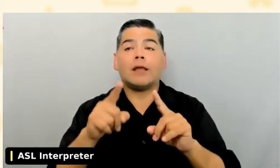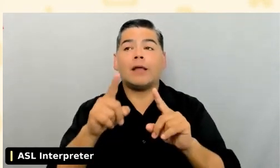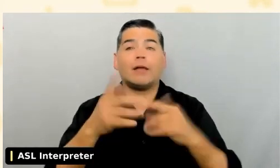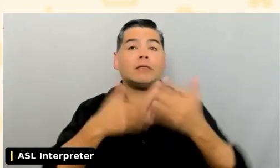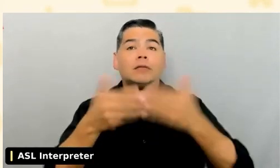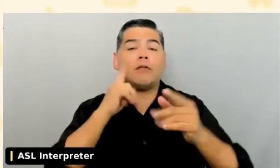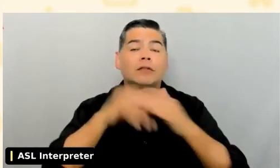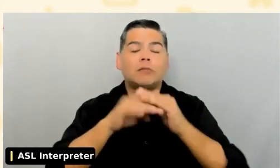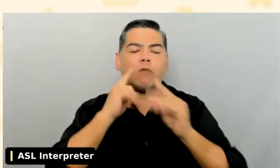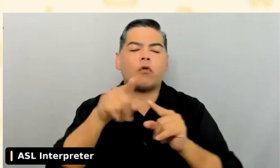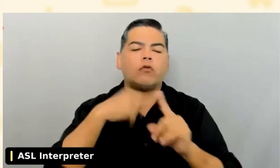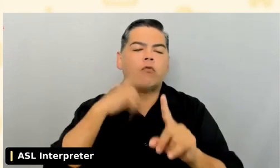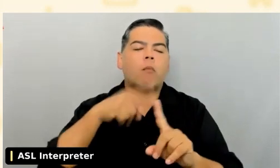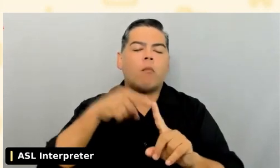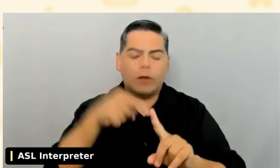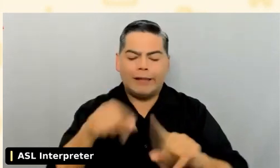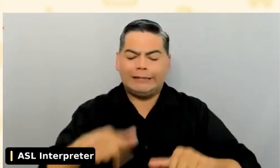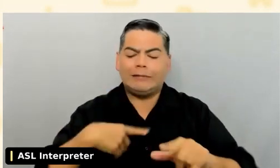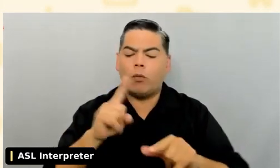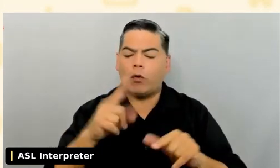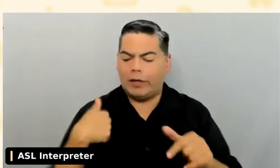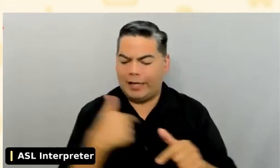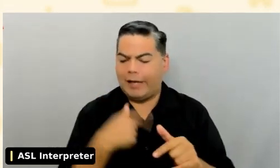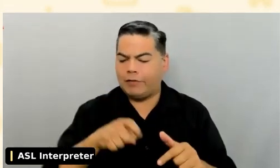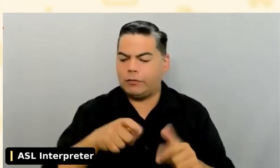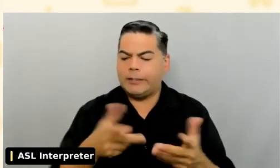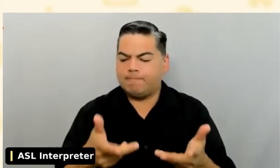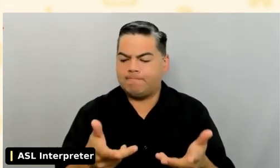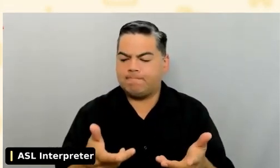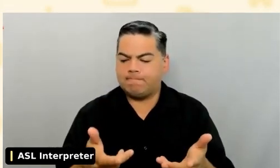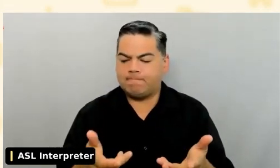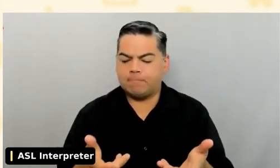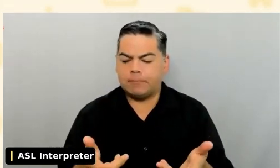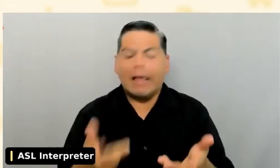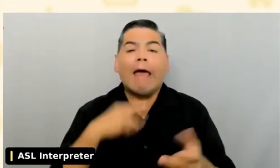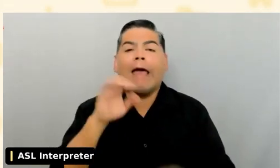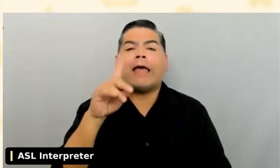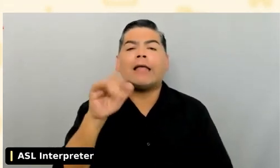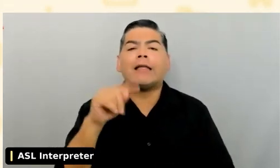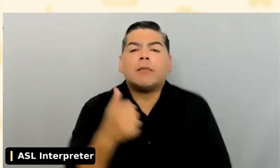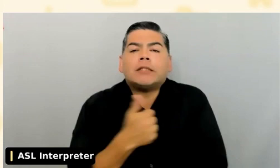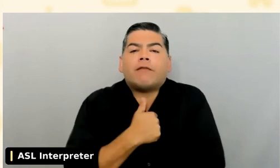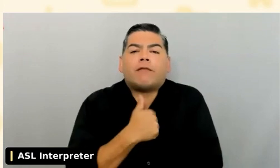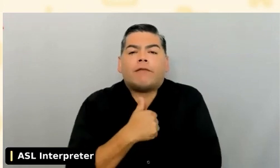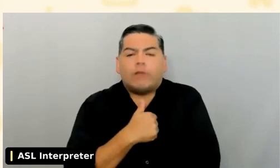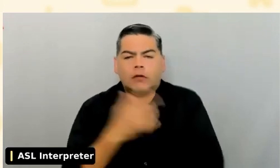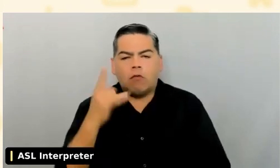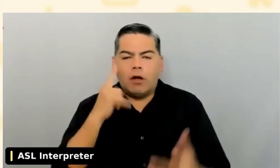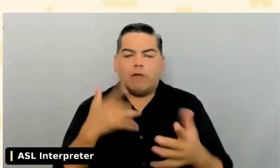Y aquí es donde tenemos que tener la capacidad de editar nosotros mismos. Por eso encuentro peligrosas las superposiciones.